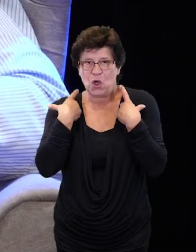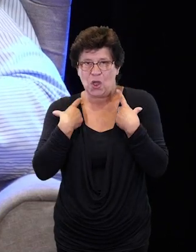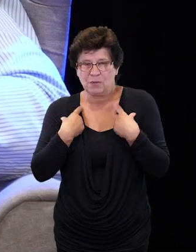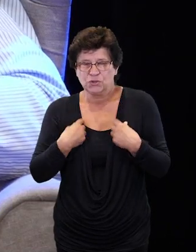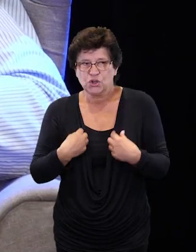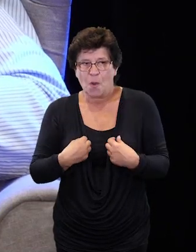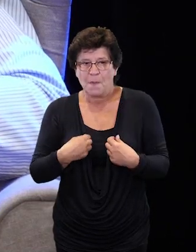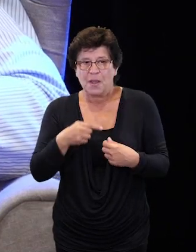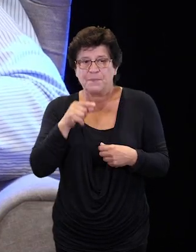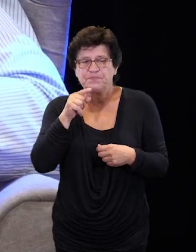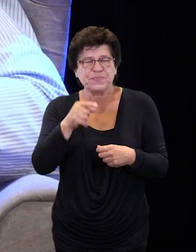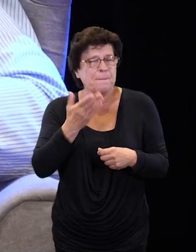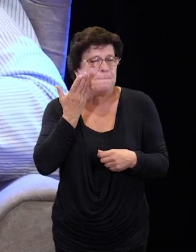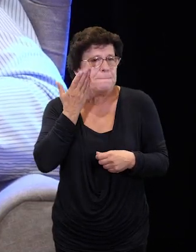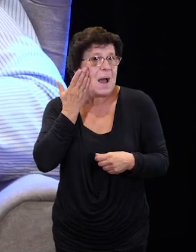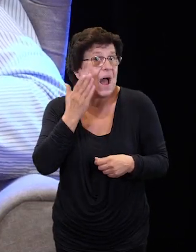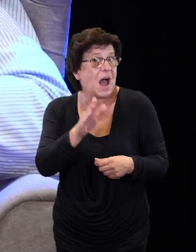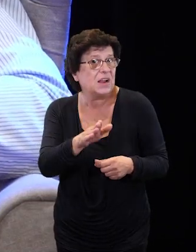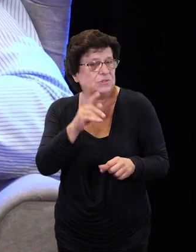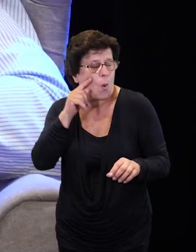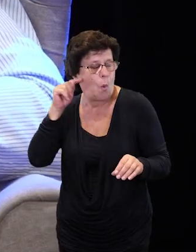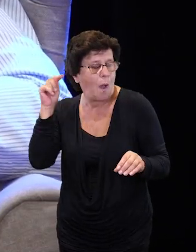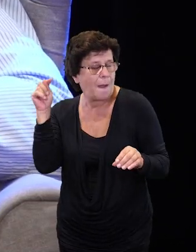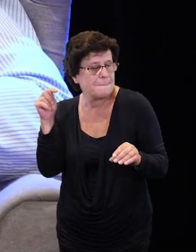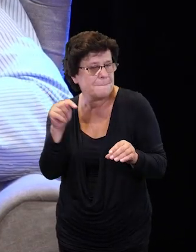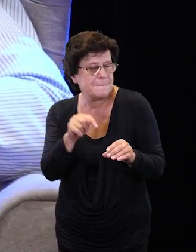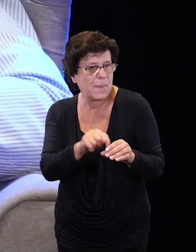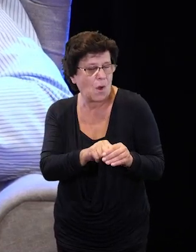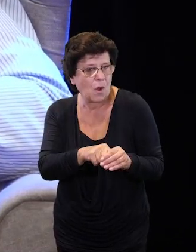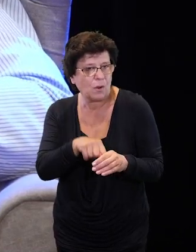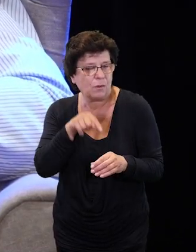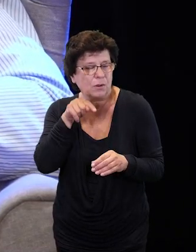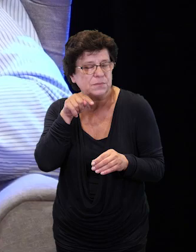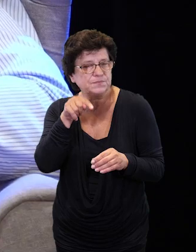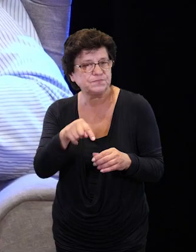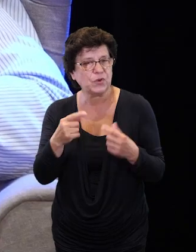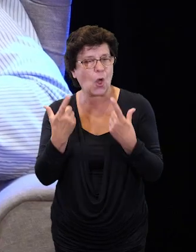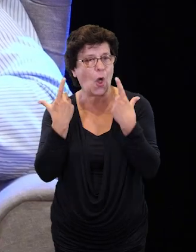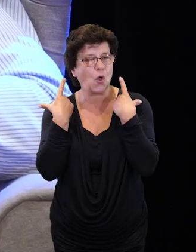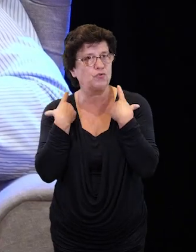w medycynie alternatywnej, na przykład nazywają siebie szamanami,